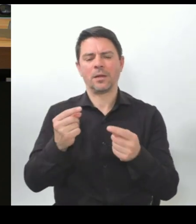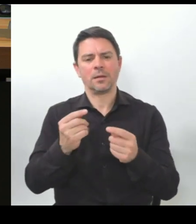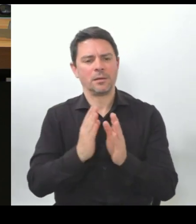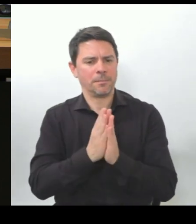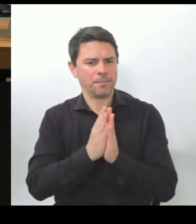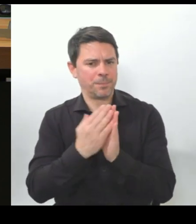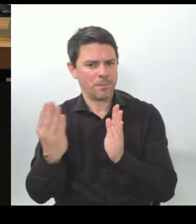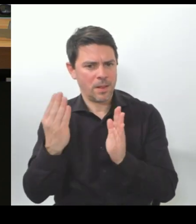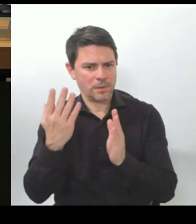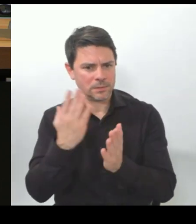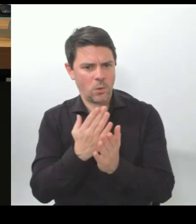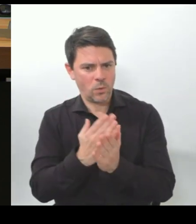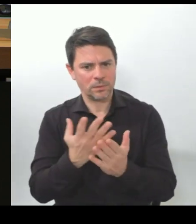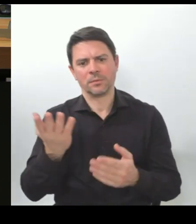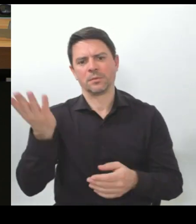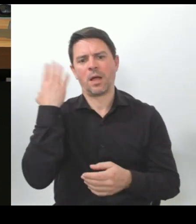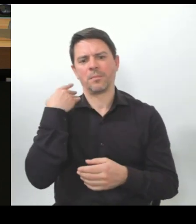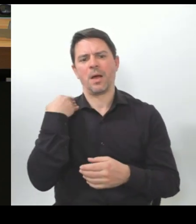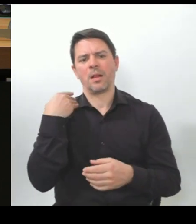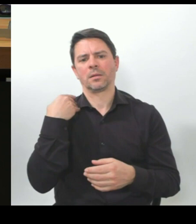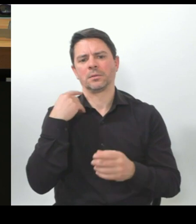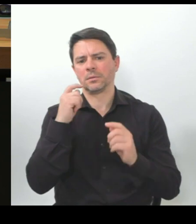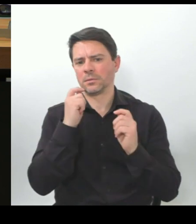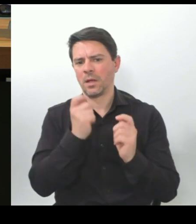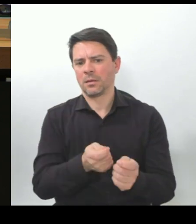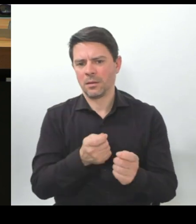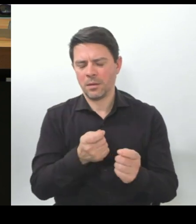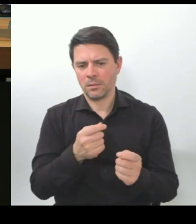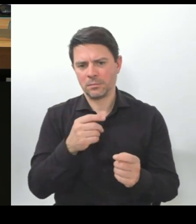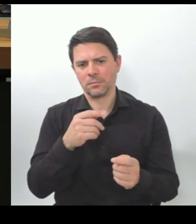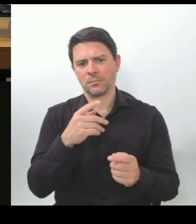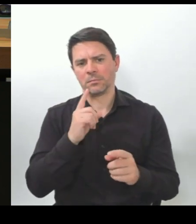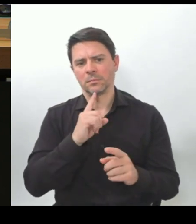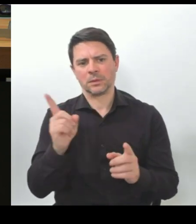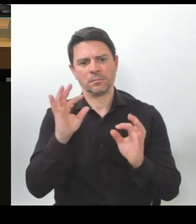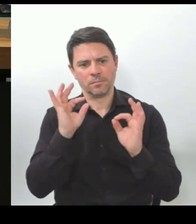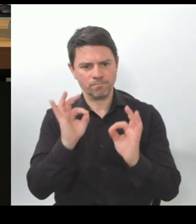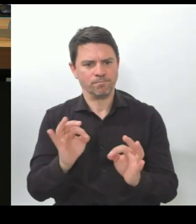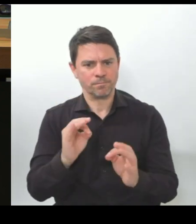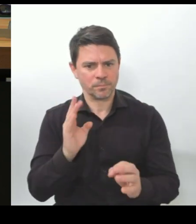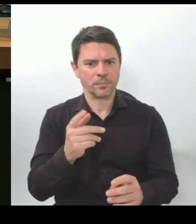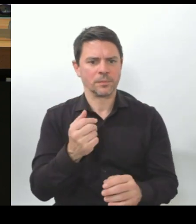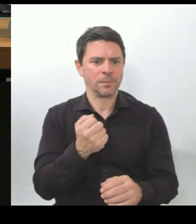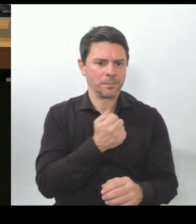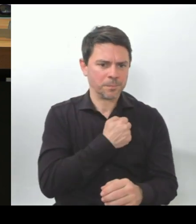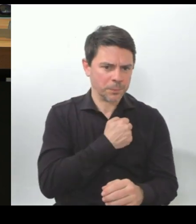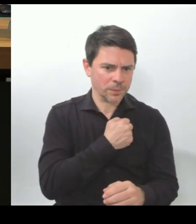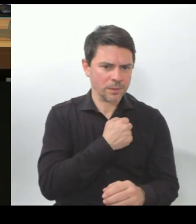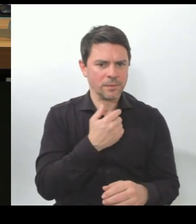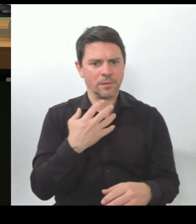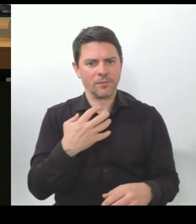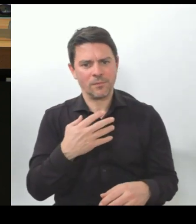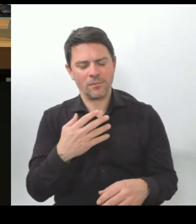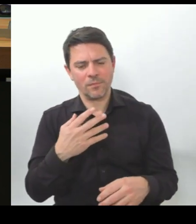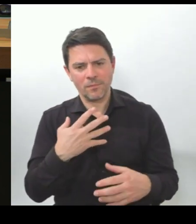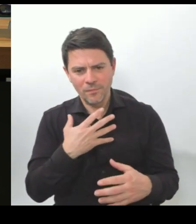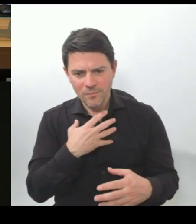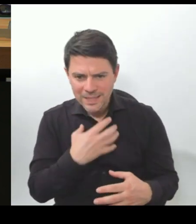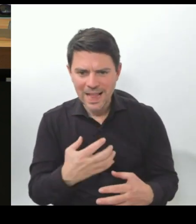haben die Aufgabe gemacht, die eigentlich auch die Politik hätte vorgeben können. Nun entdecken sie die Eile und fordern den Senat auf,